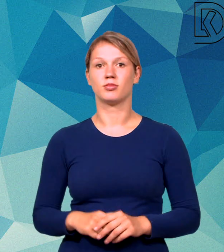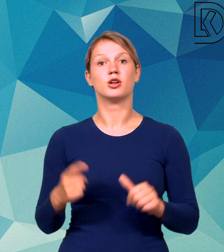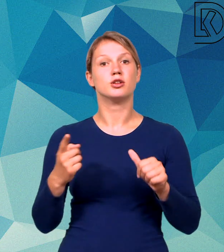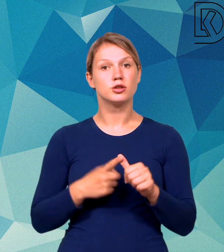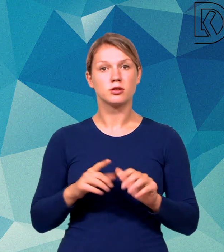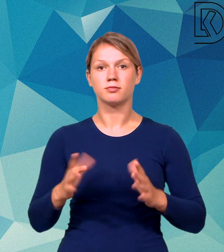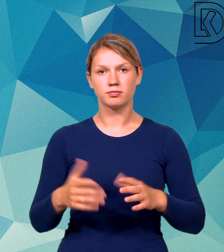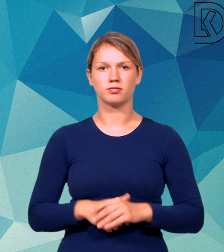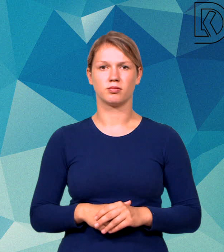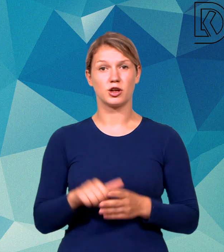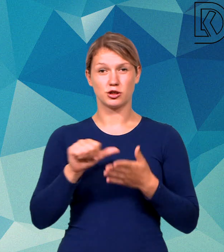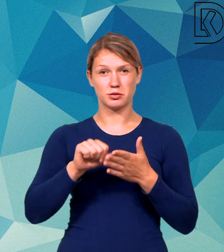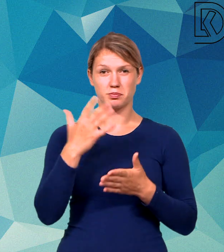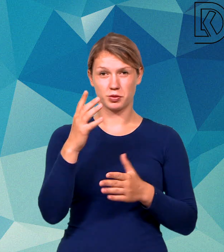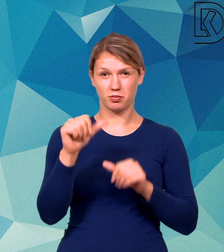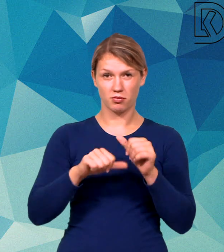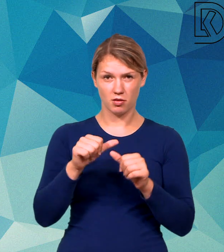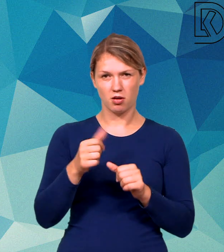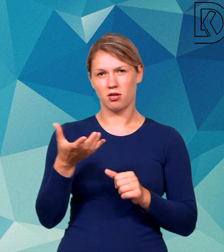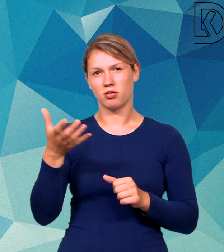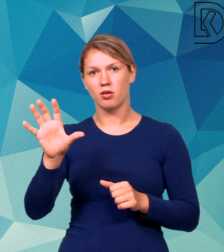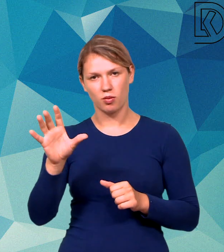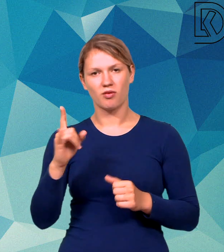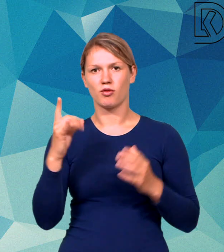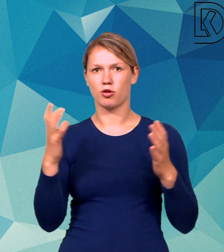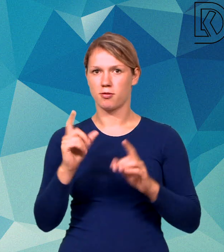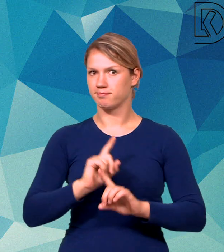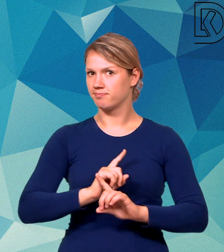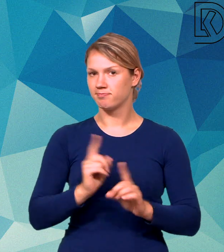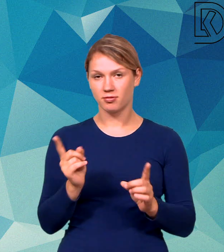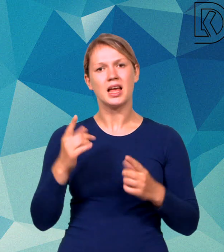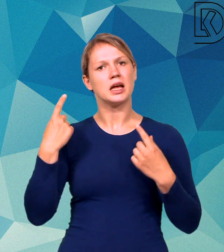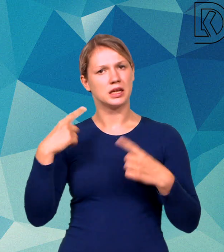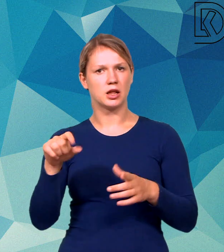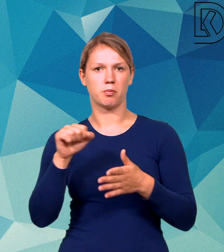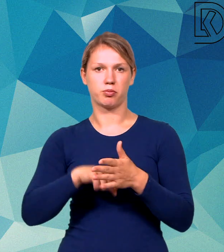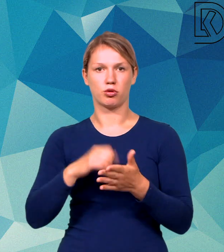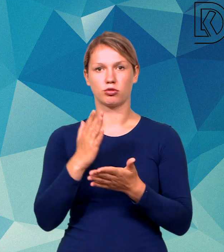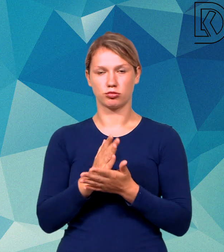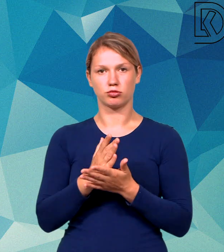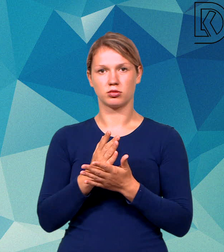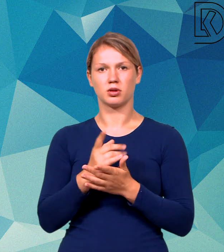Šešta - vaiko globa nesuteikiama asmenims, sulaukusiems 65 metų ir daugiau,